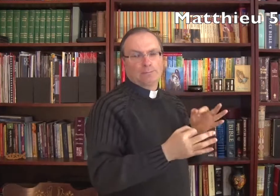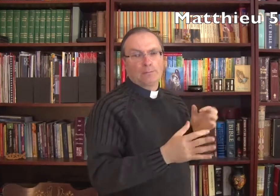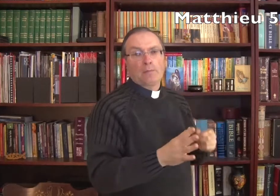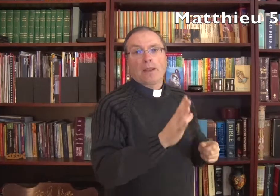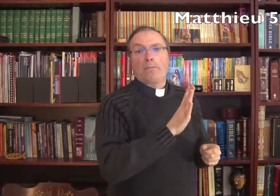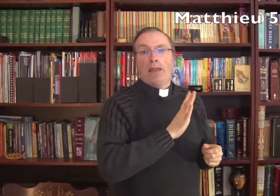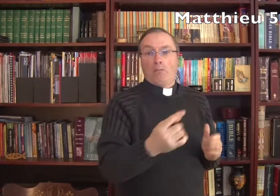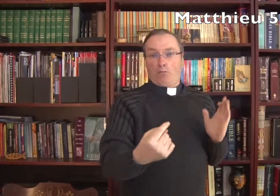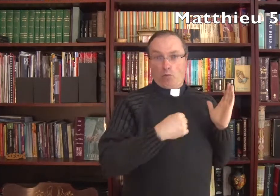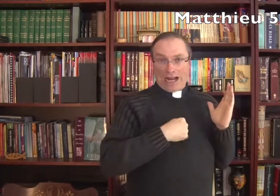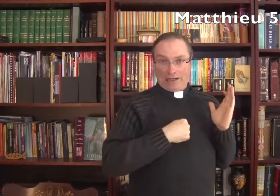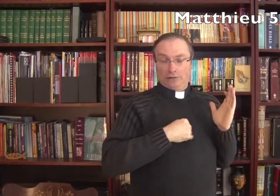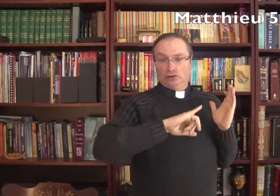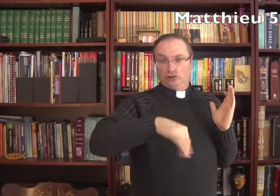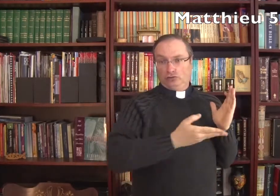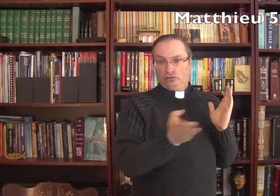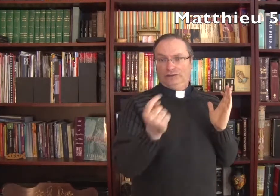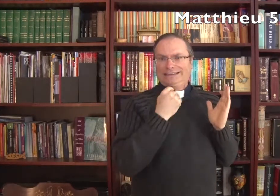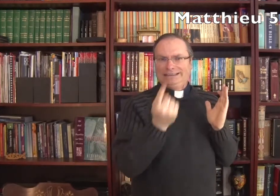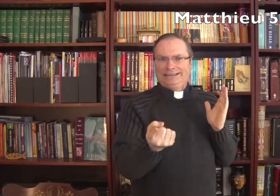Mais moi je vous dis: